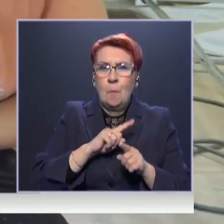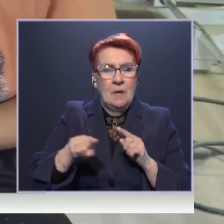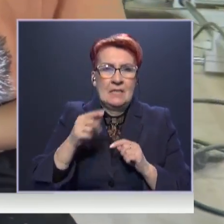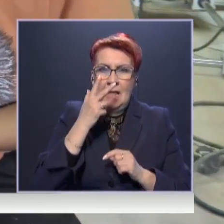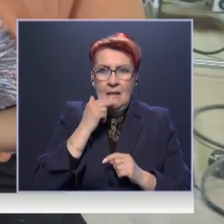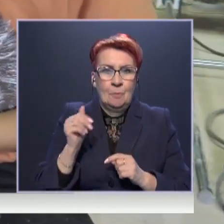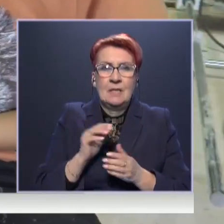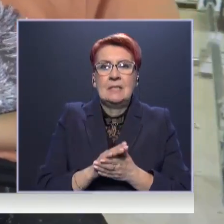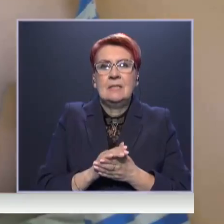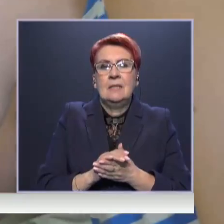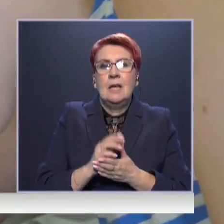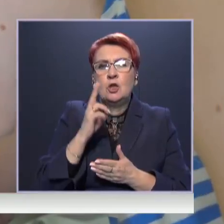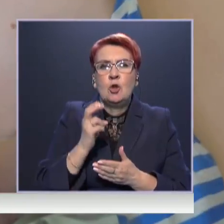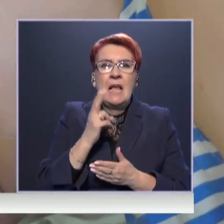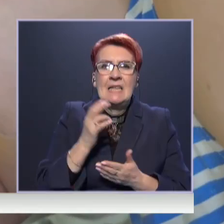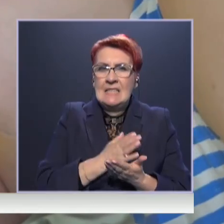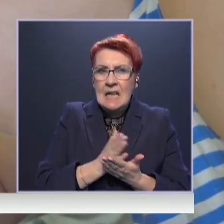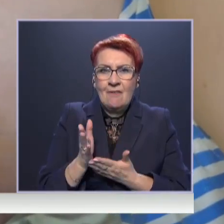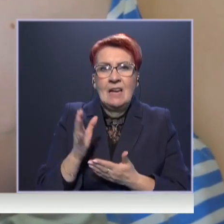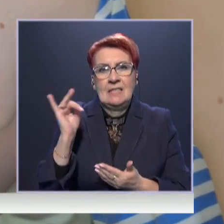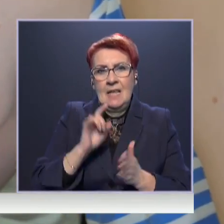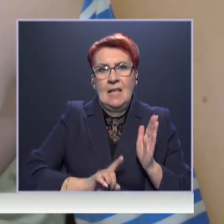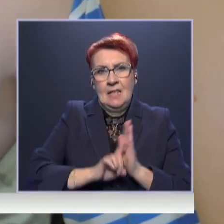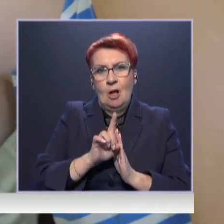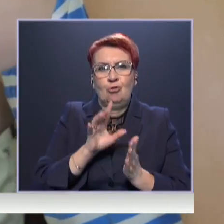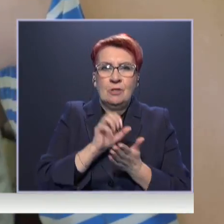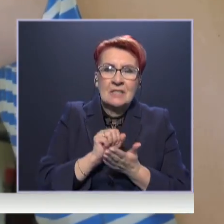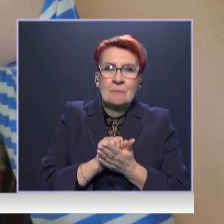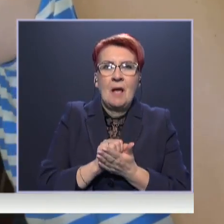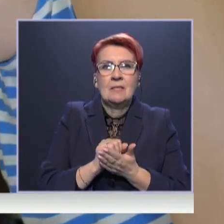социализировались и начали заниматься воспитателями